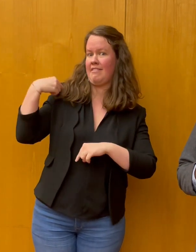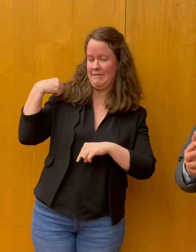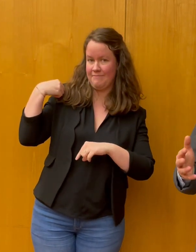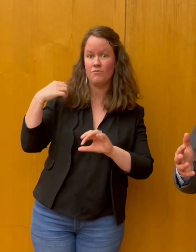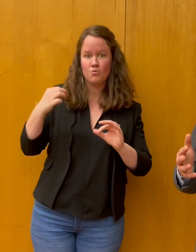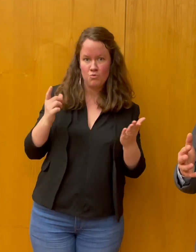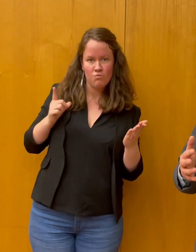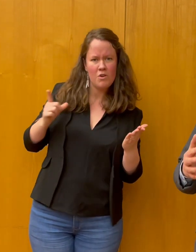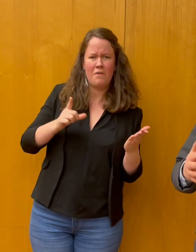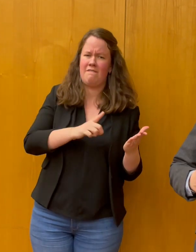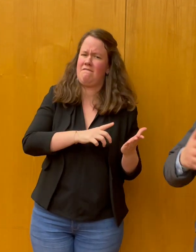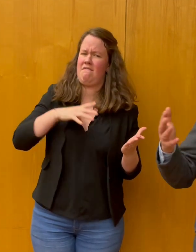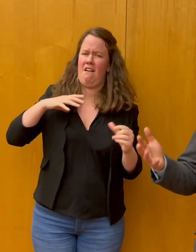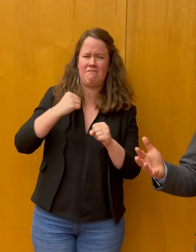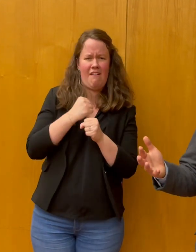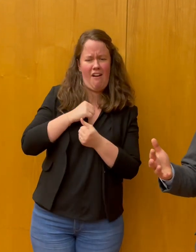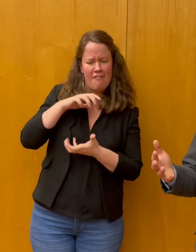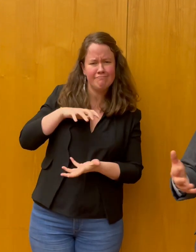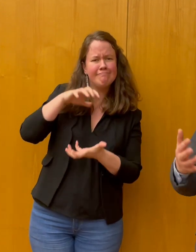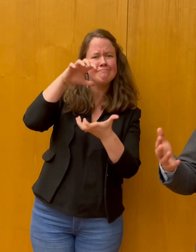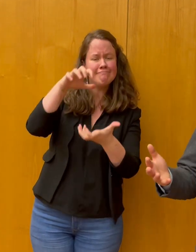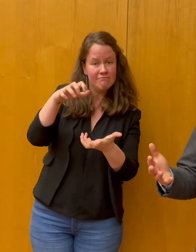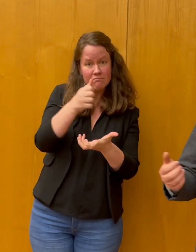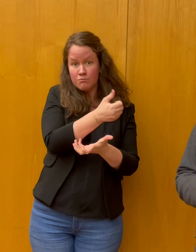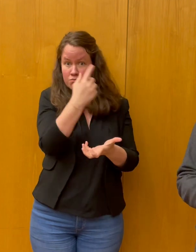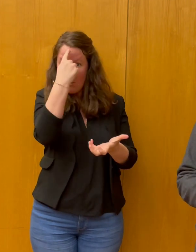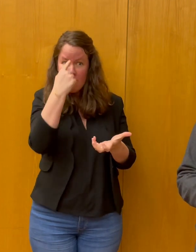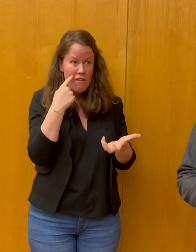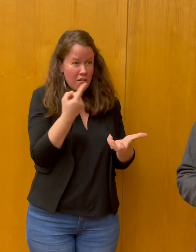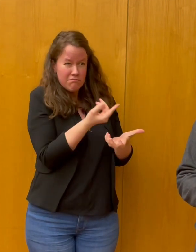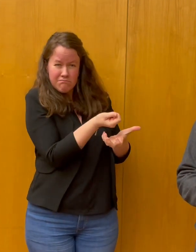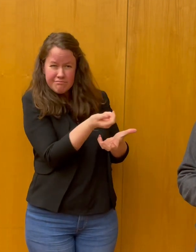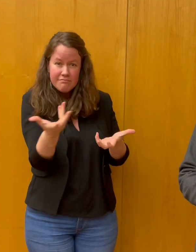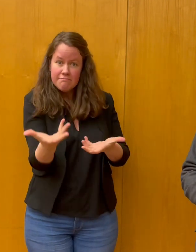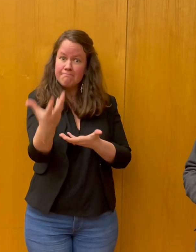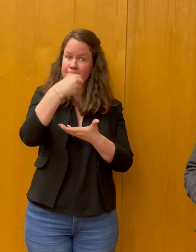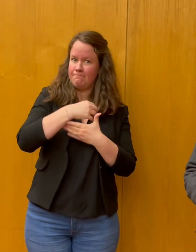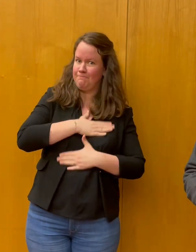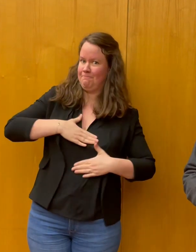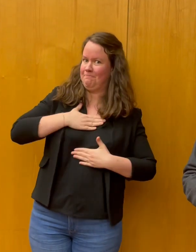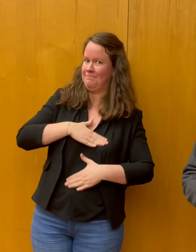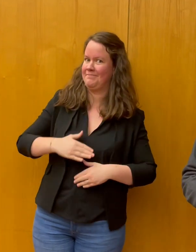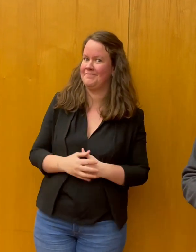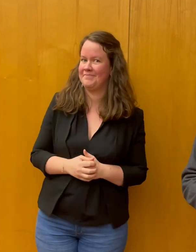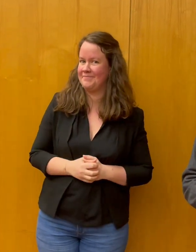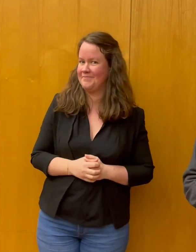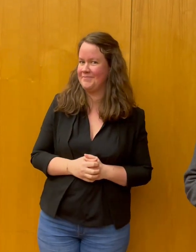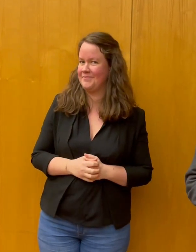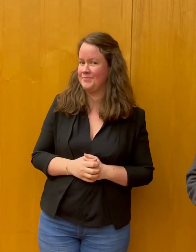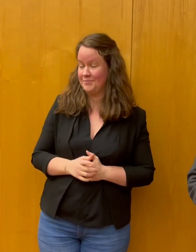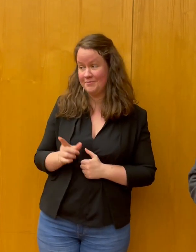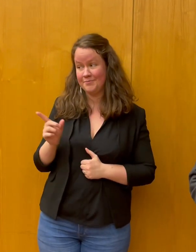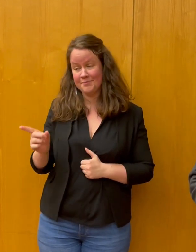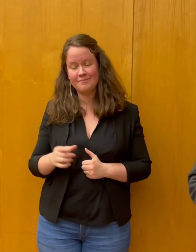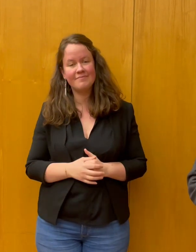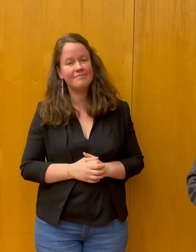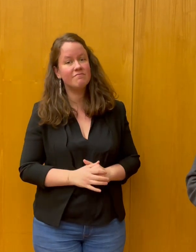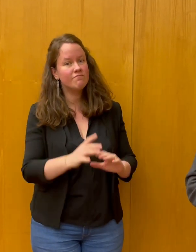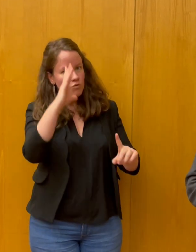avec l’ensemble de l’écosystème pour arriver à des conclusions. Jérémie Boroy : Donc l’objectif que nous avions, c’était de faire des propositions